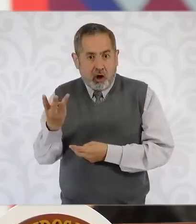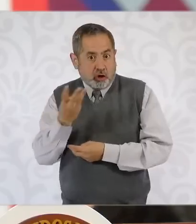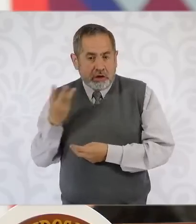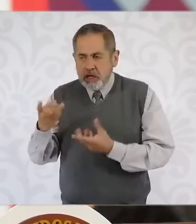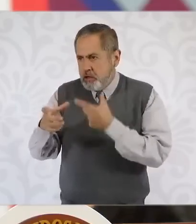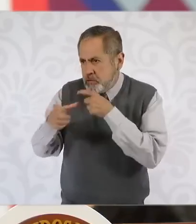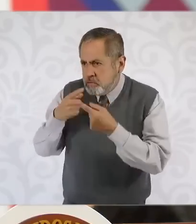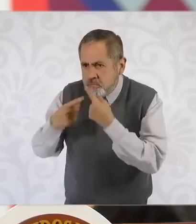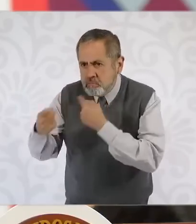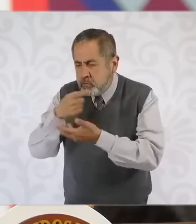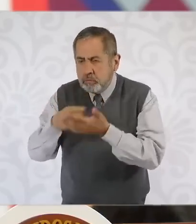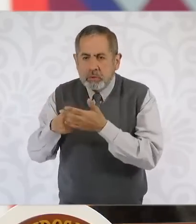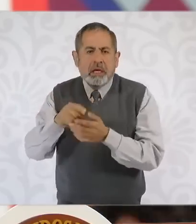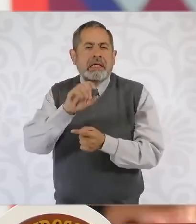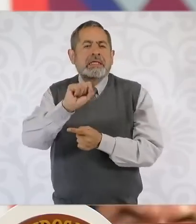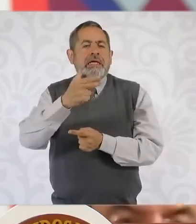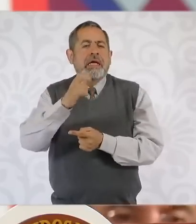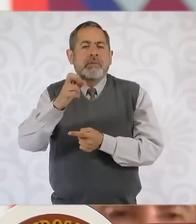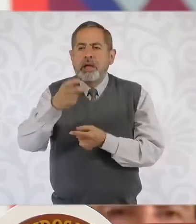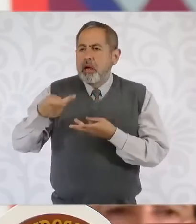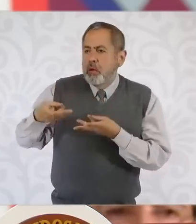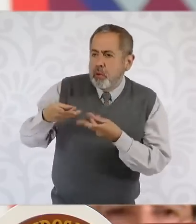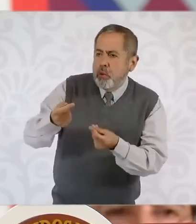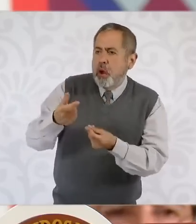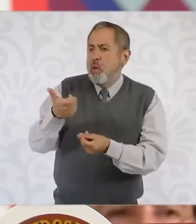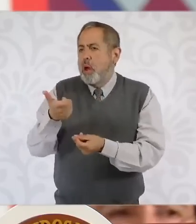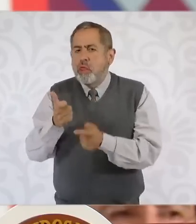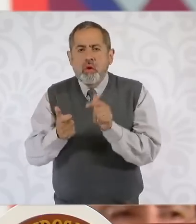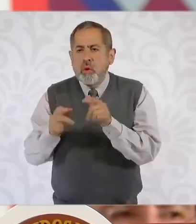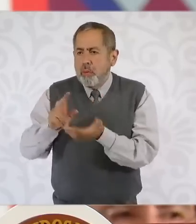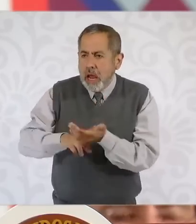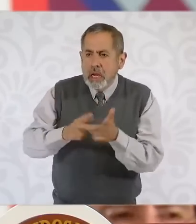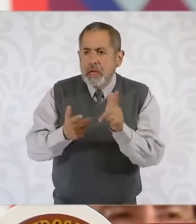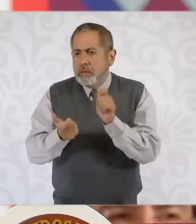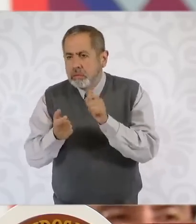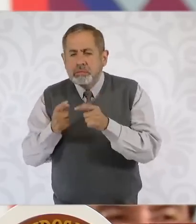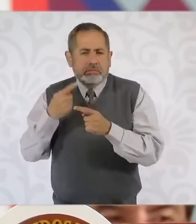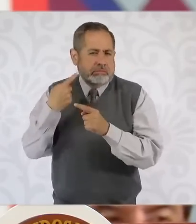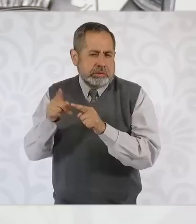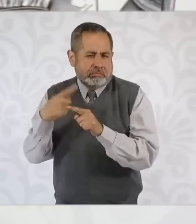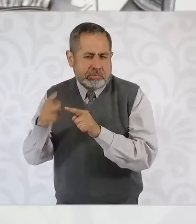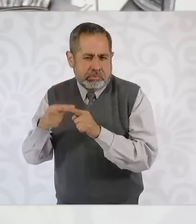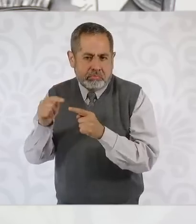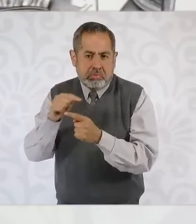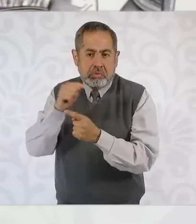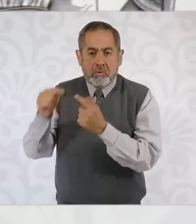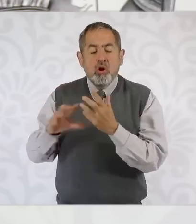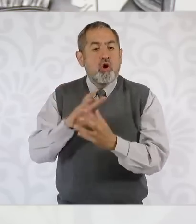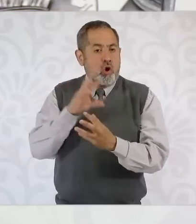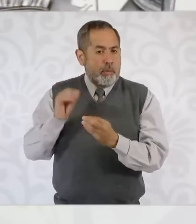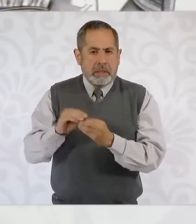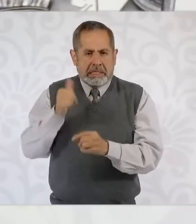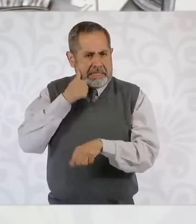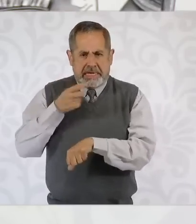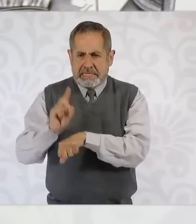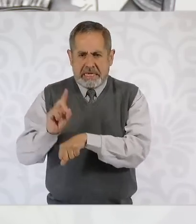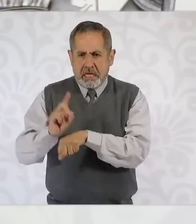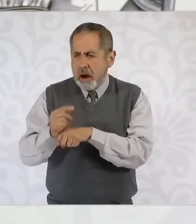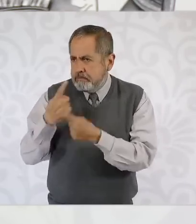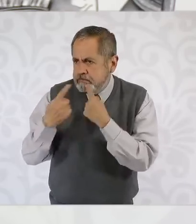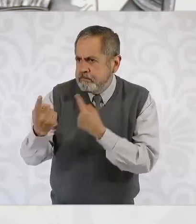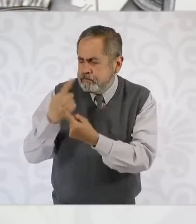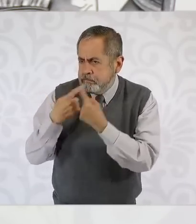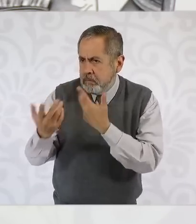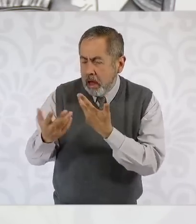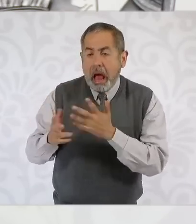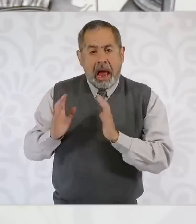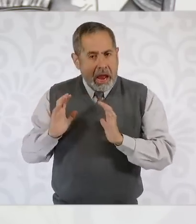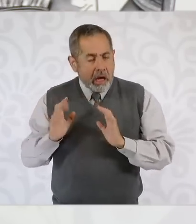pues es el gasto los ingresos y en general las políticas financieras eh del país y también con